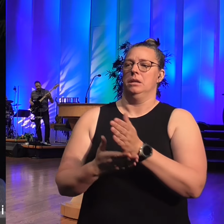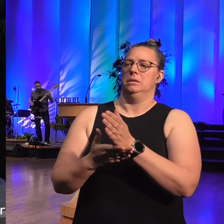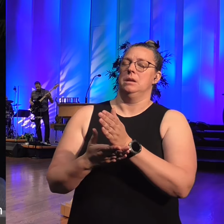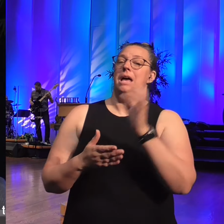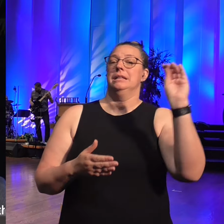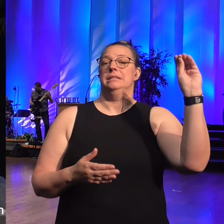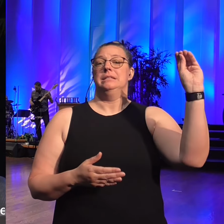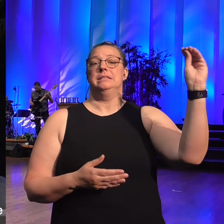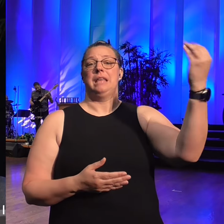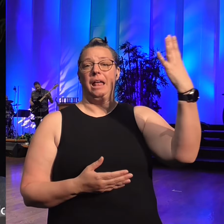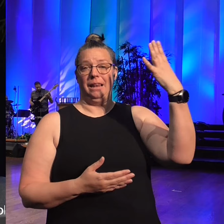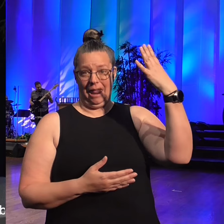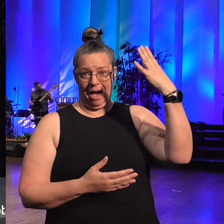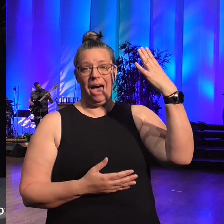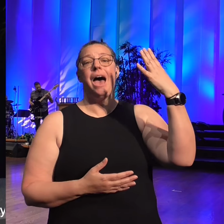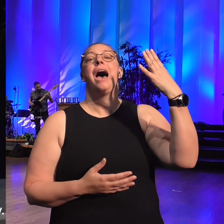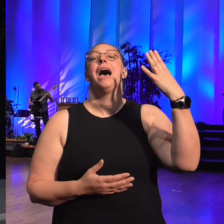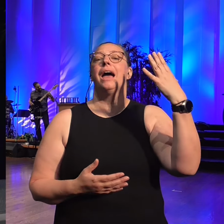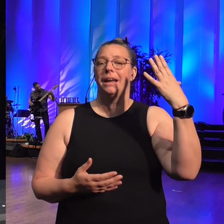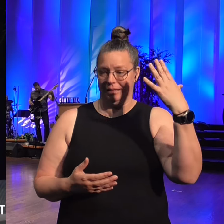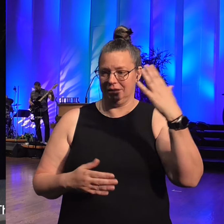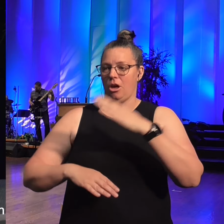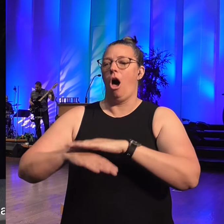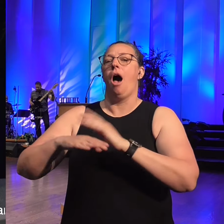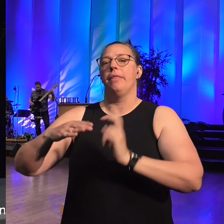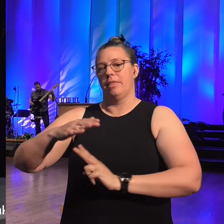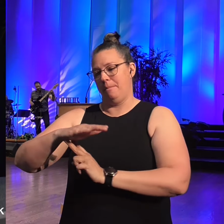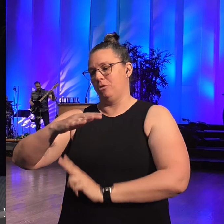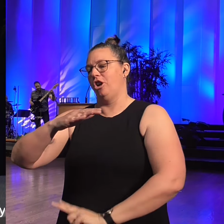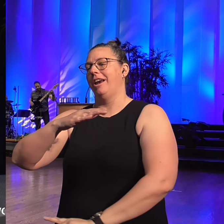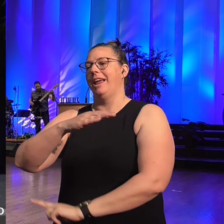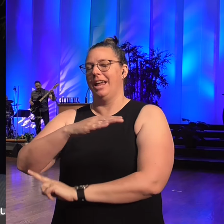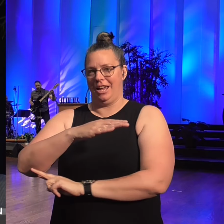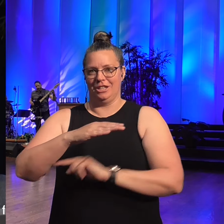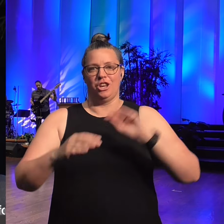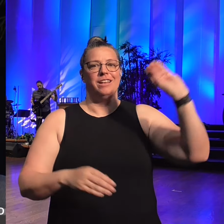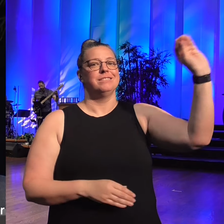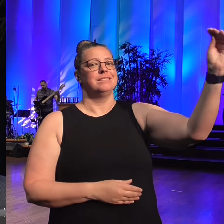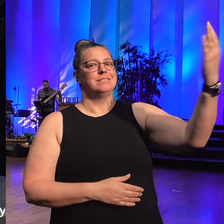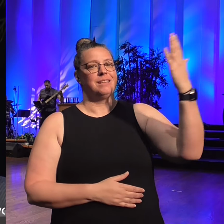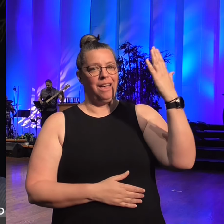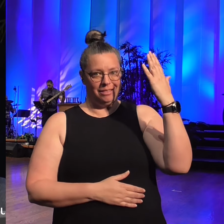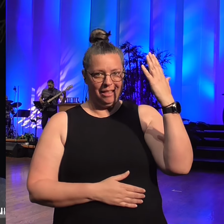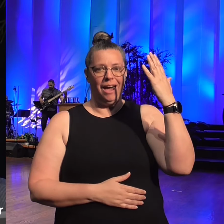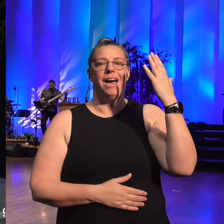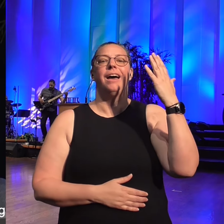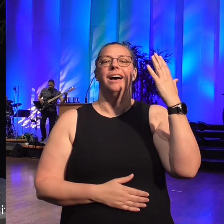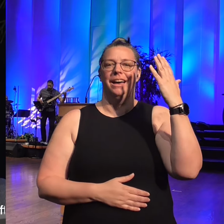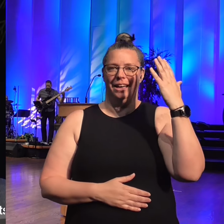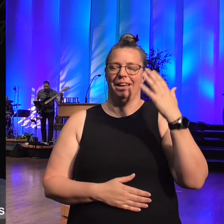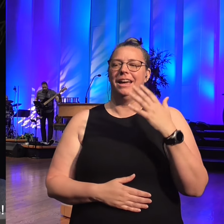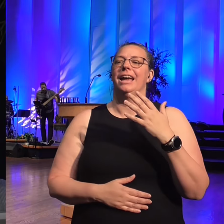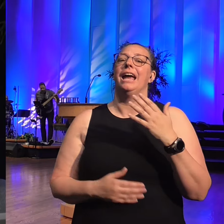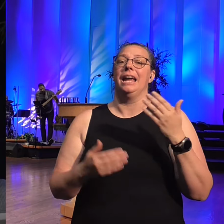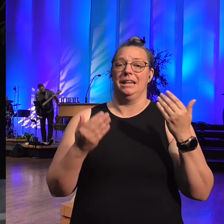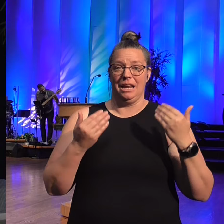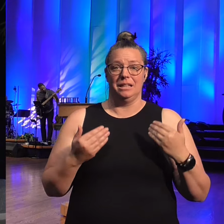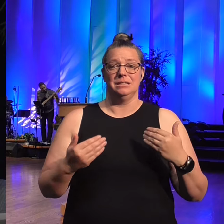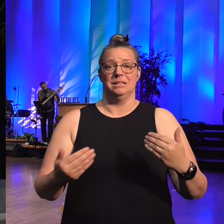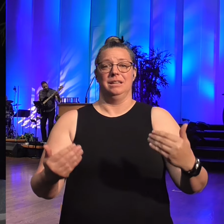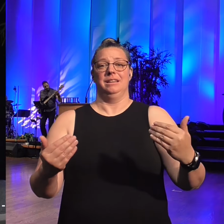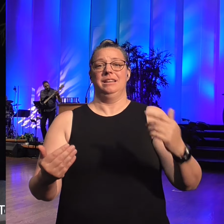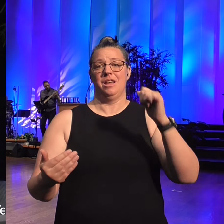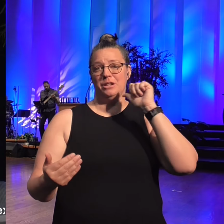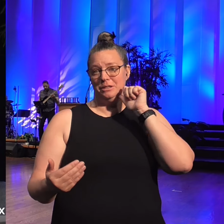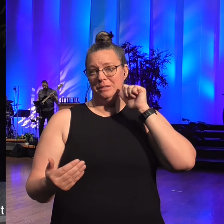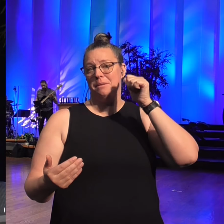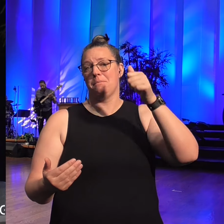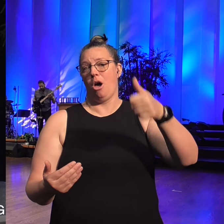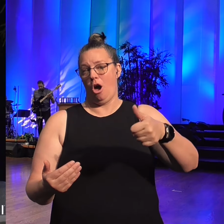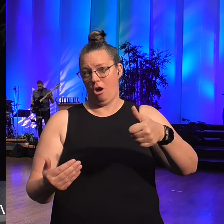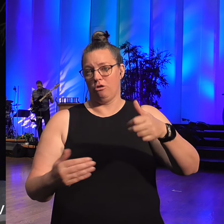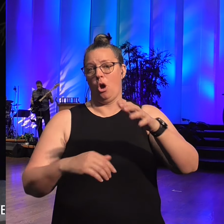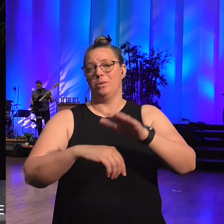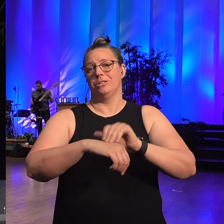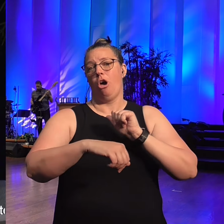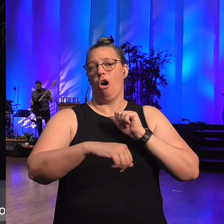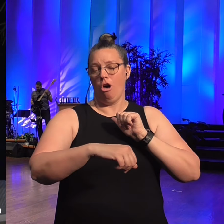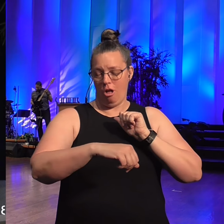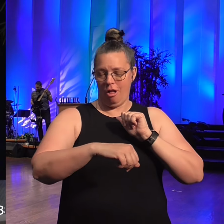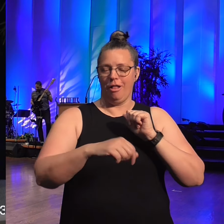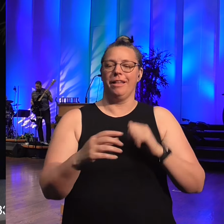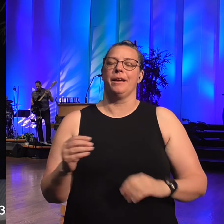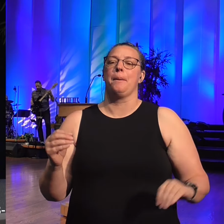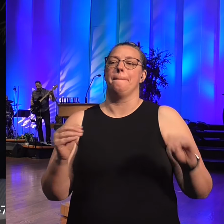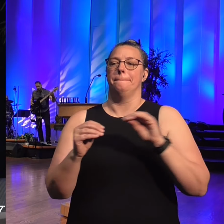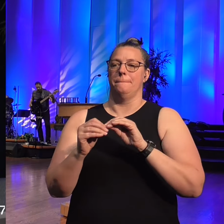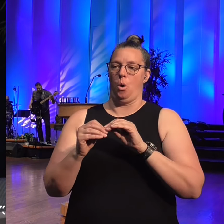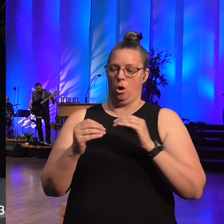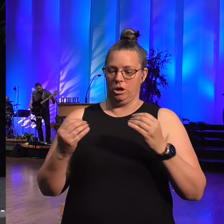puente La luz del sol está en el [Aplausos] camino El mañana llama Hay mucho menos que